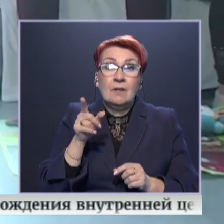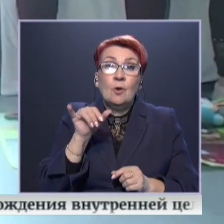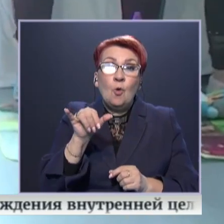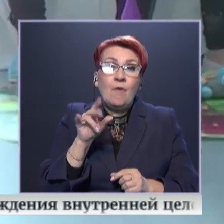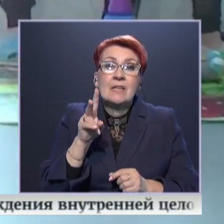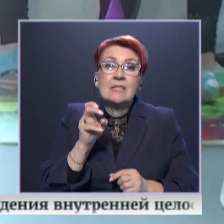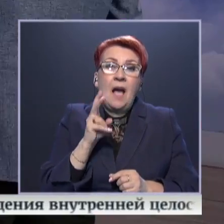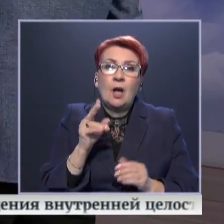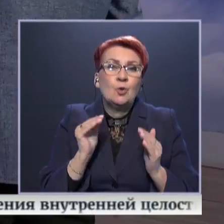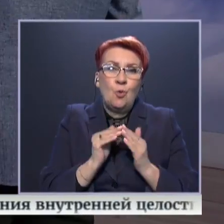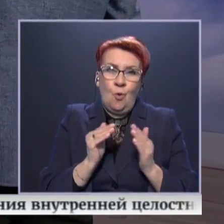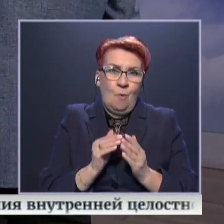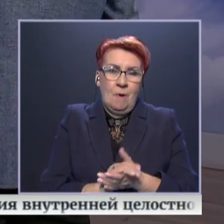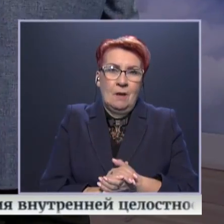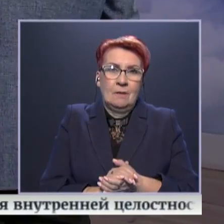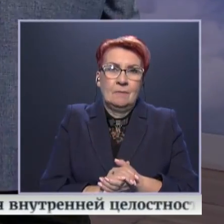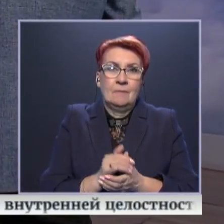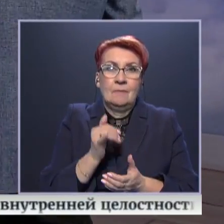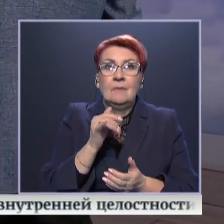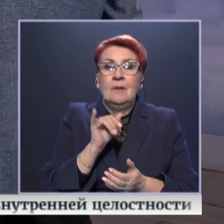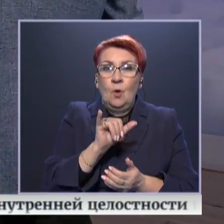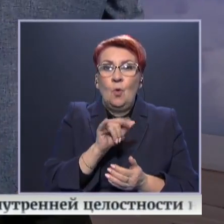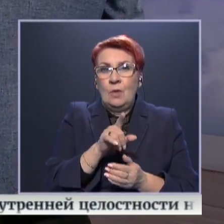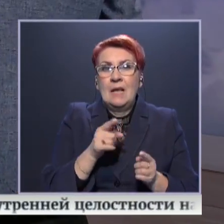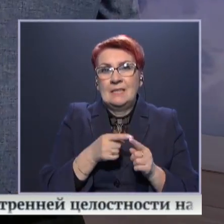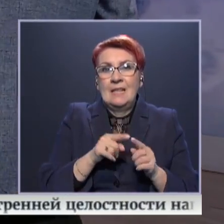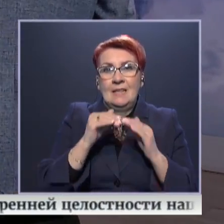дома и у нас действительно приют это такое место оно